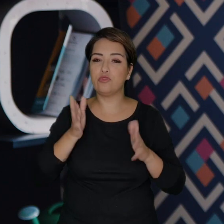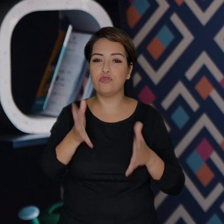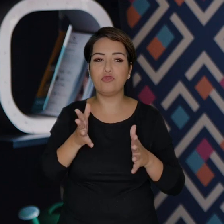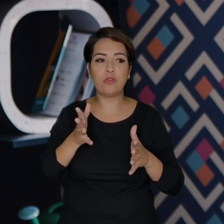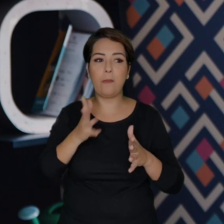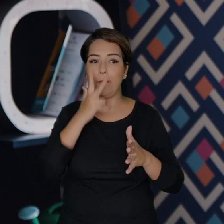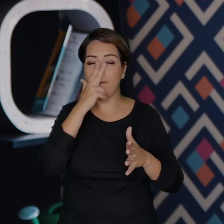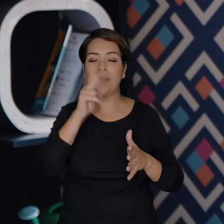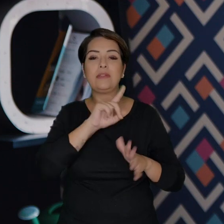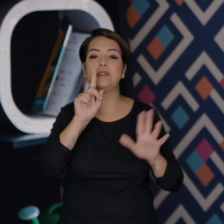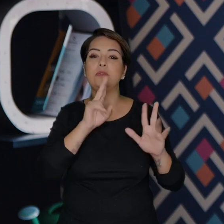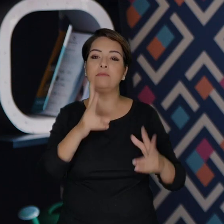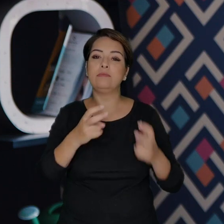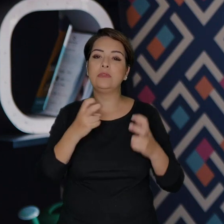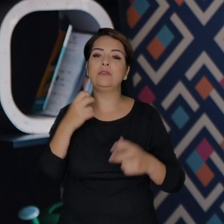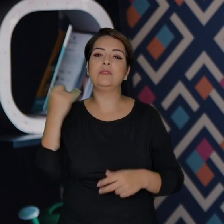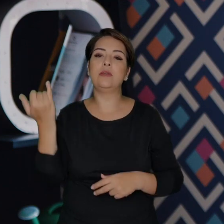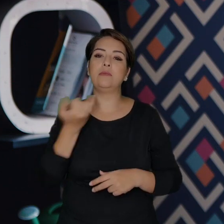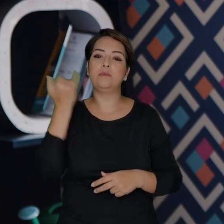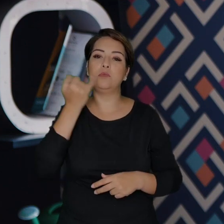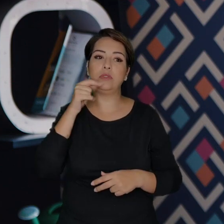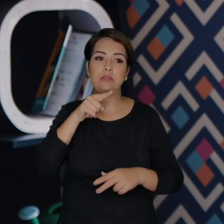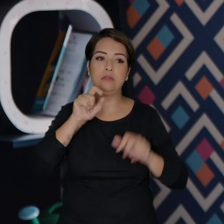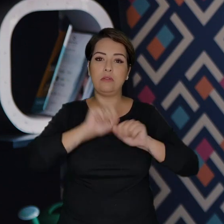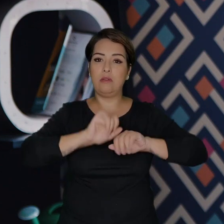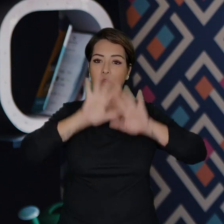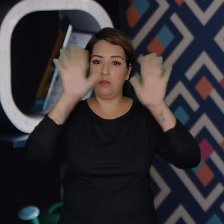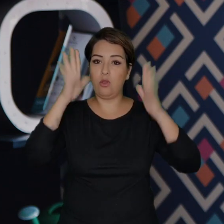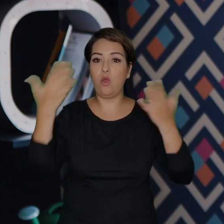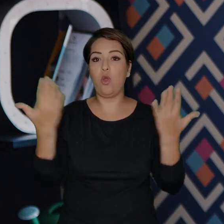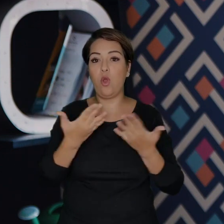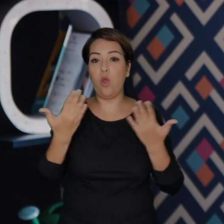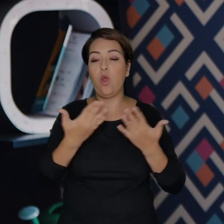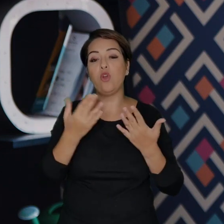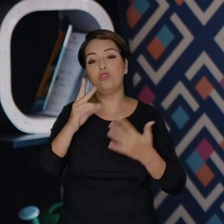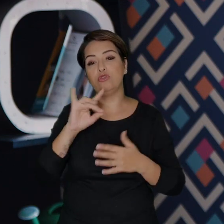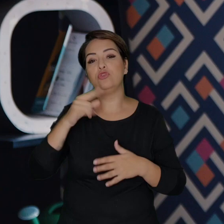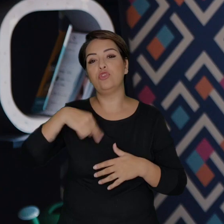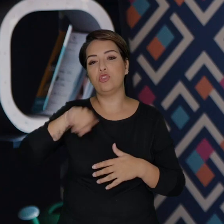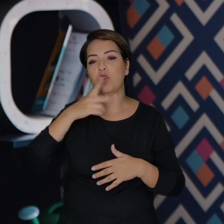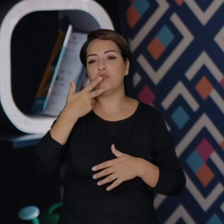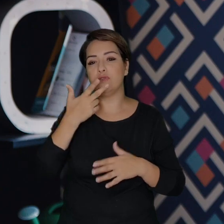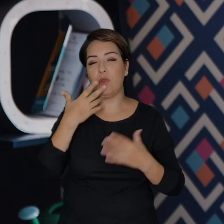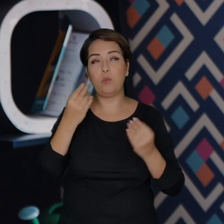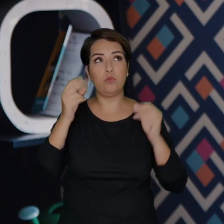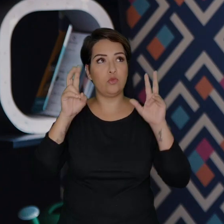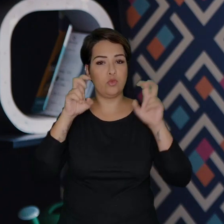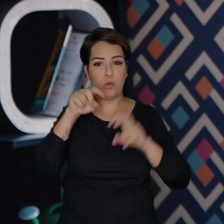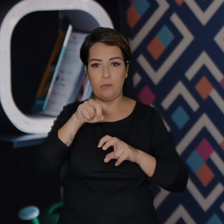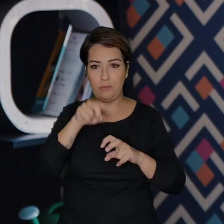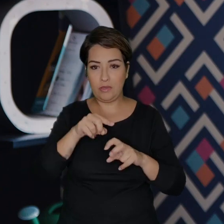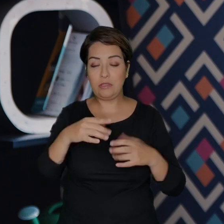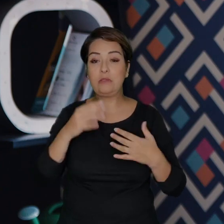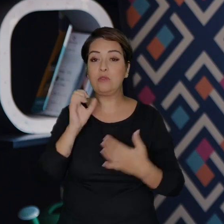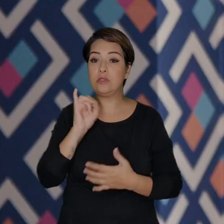sem se dar conta da importância dessa transparência. E hoje em dia a gente fala muito disso.